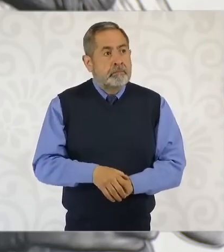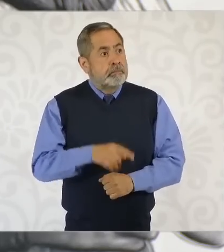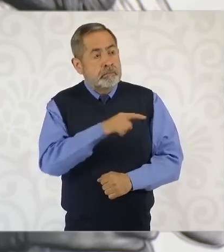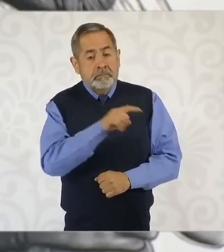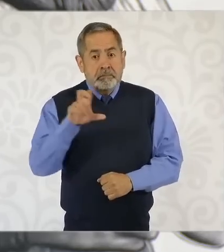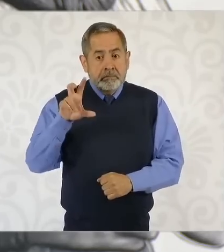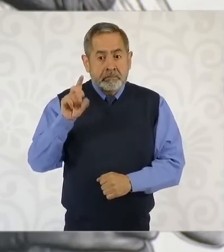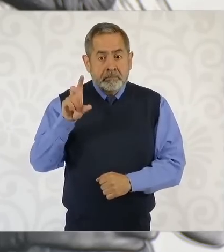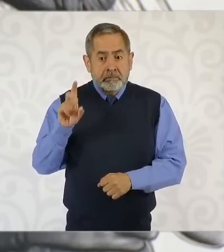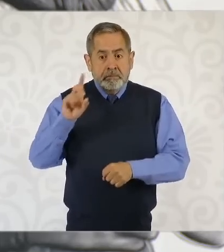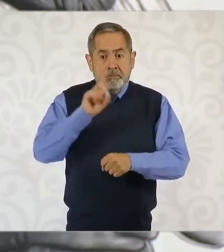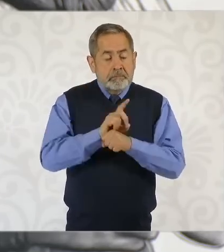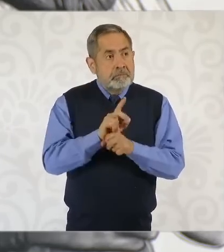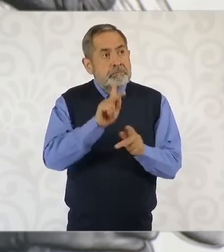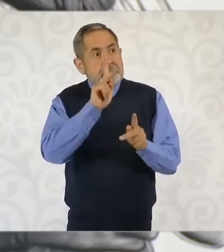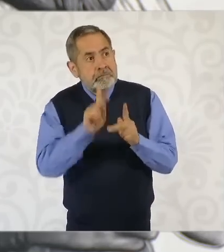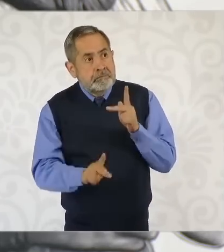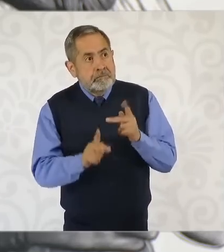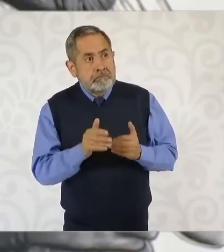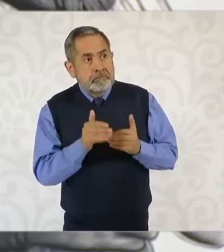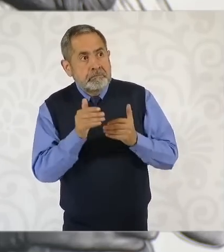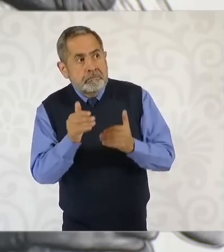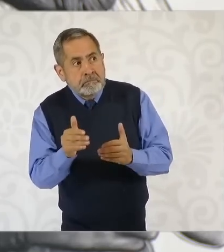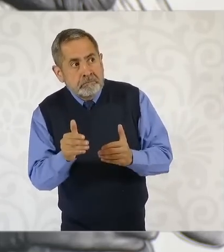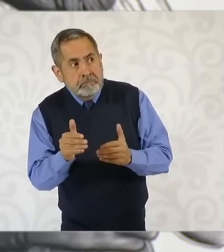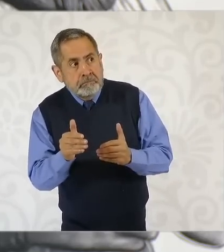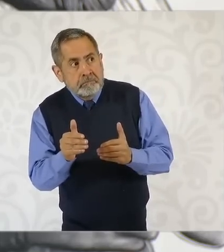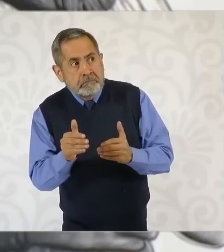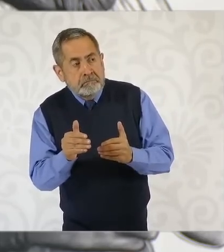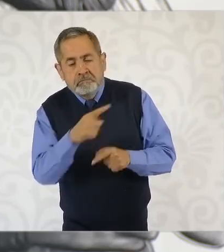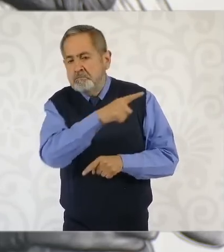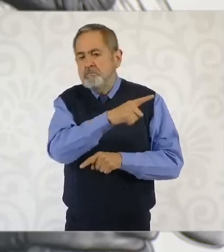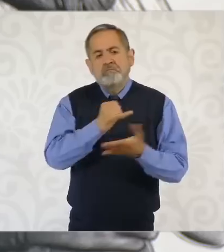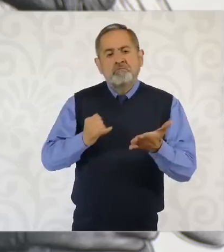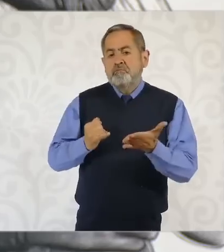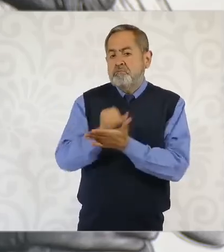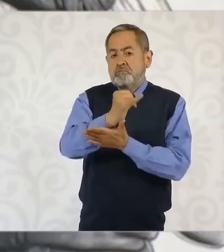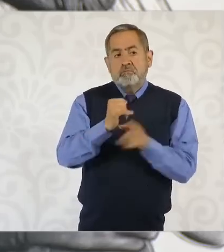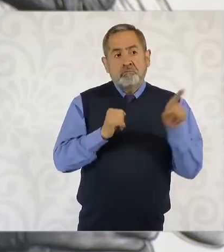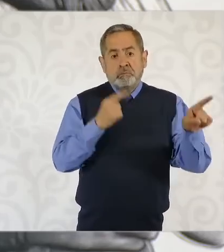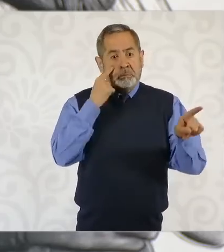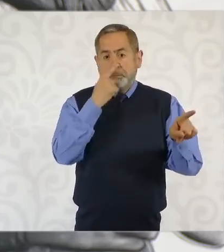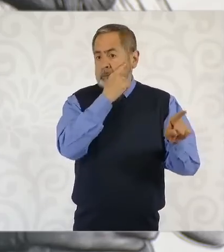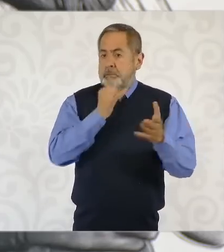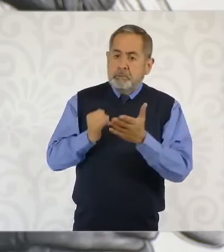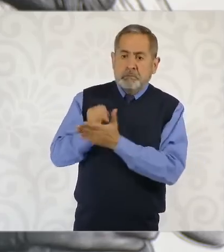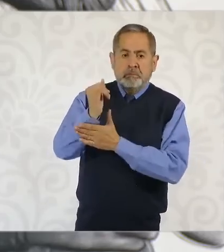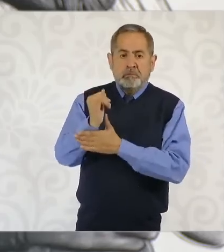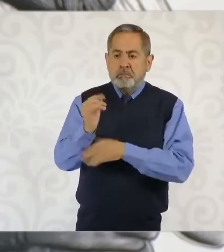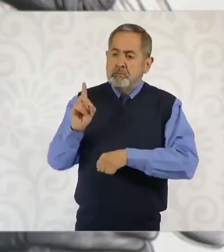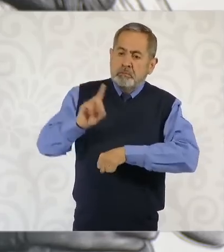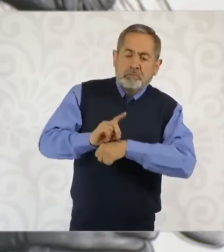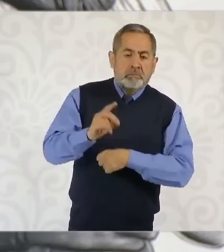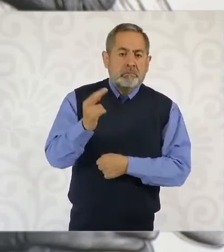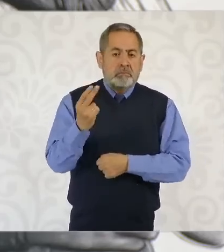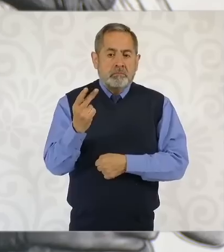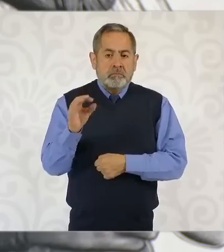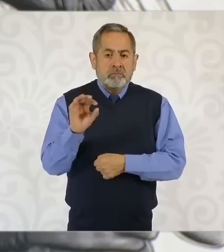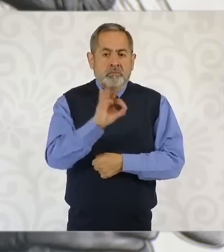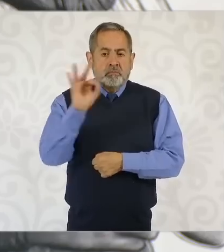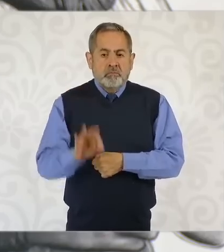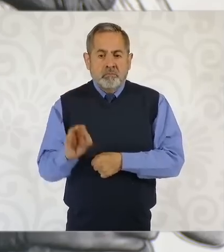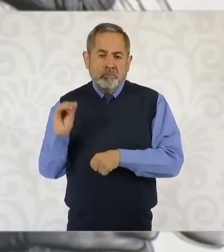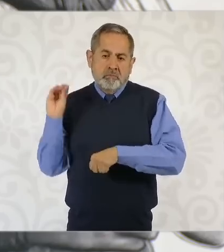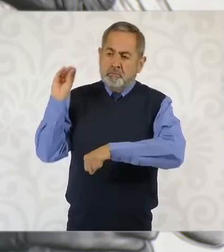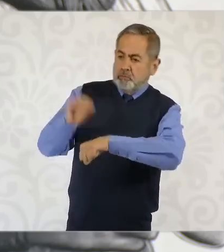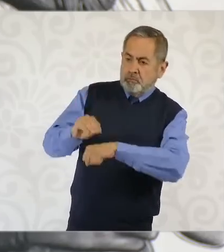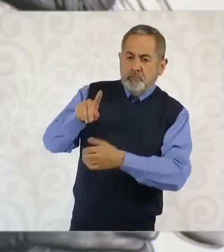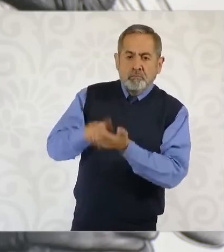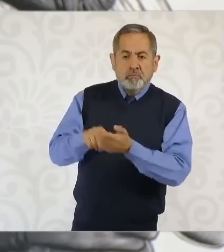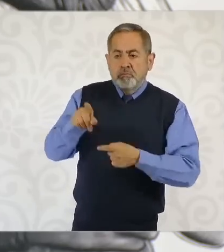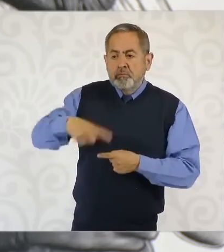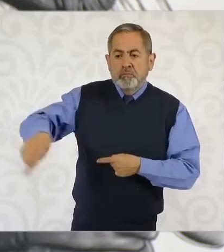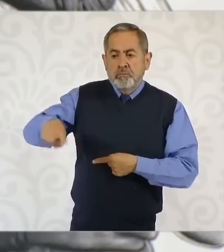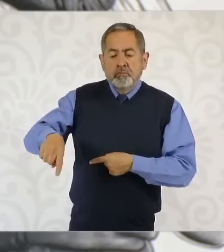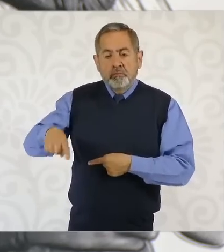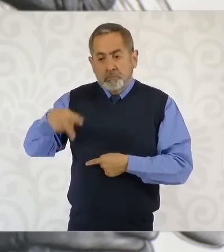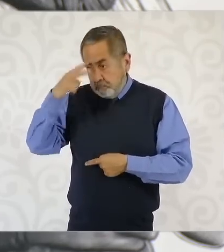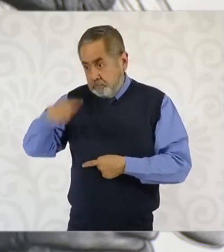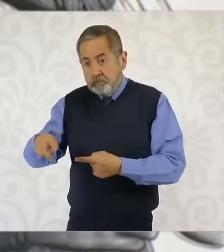días de pausa decidió unilateralmente imponer 25% de aranceles a las exportaciones de México